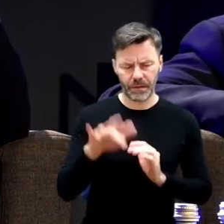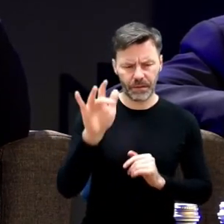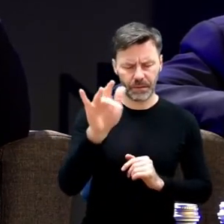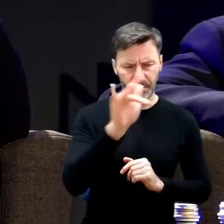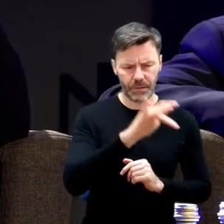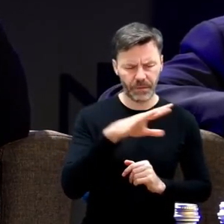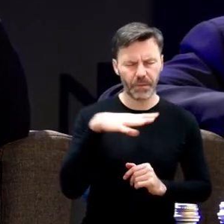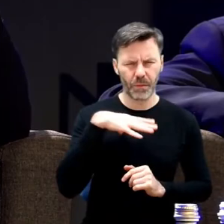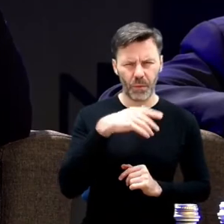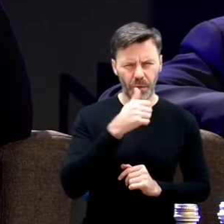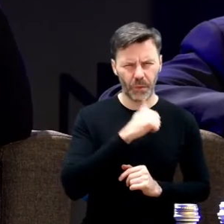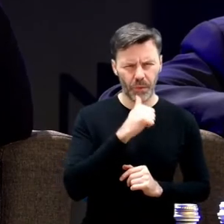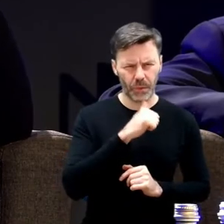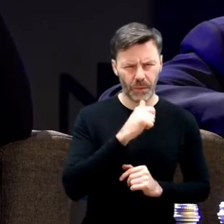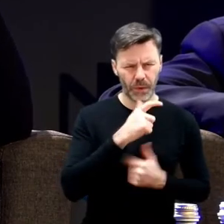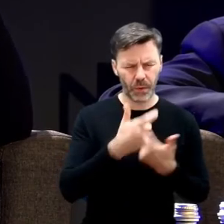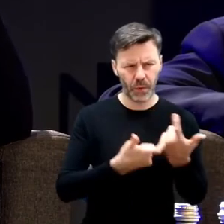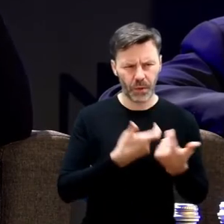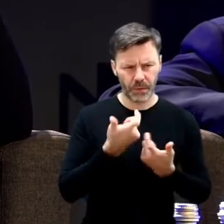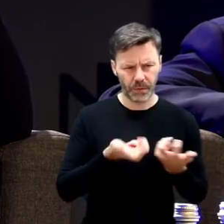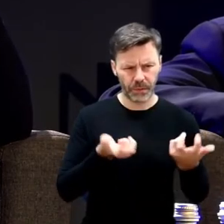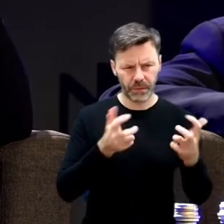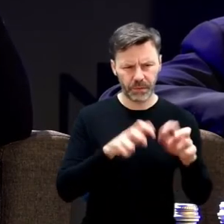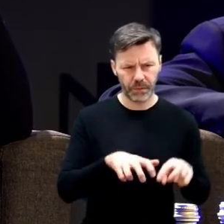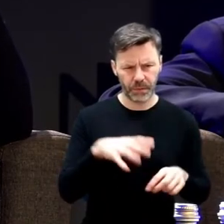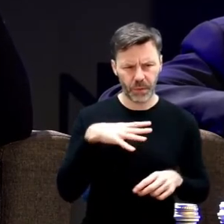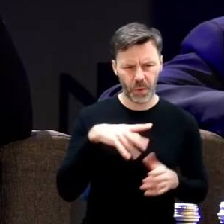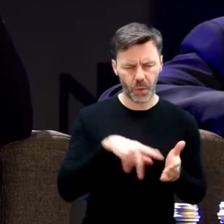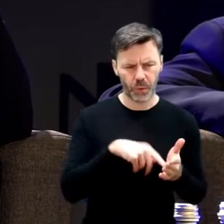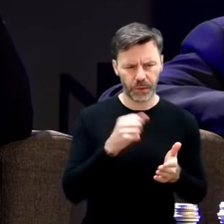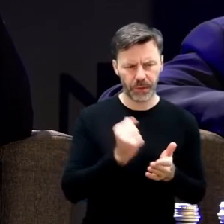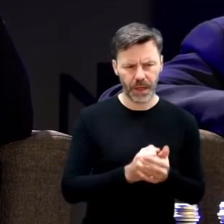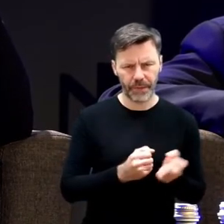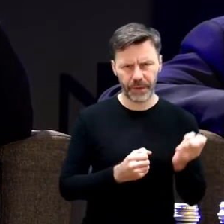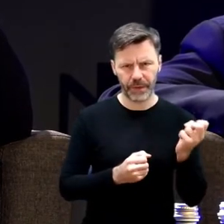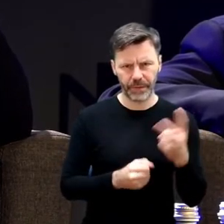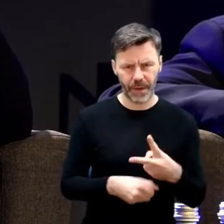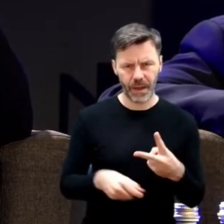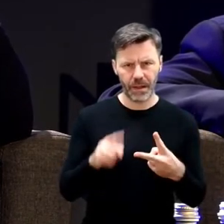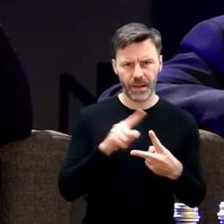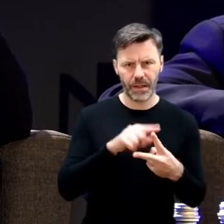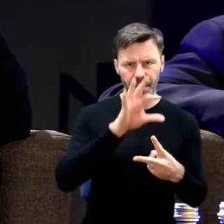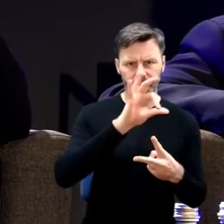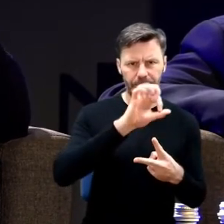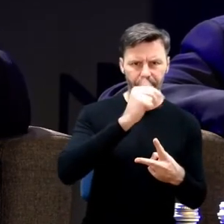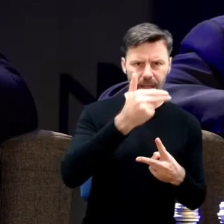w tym samym momencie były dwie ustawy procedowane, ustawa SAN-owska i ustawa Lokal Za Grunt.